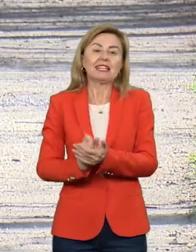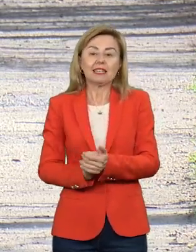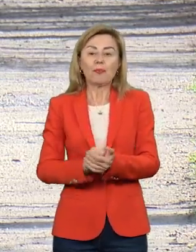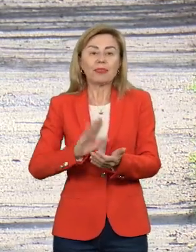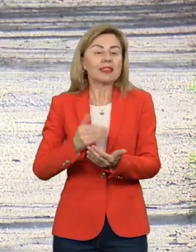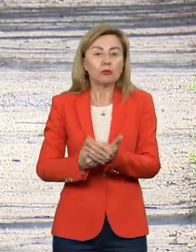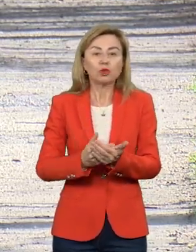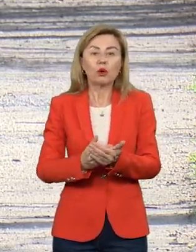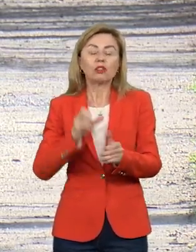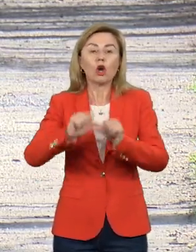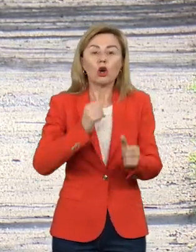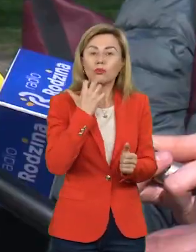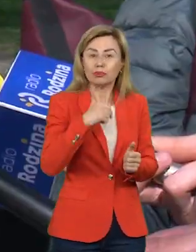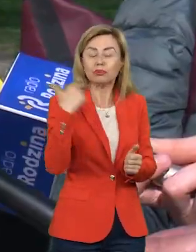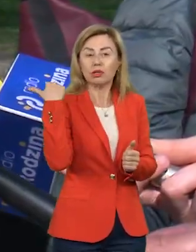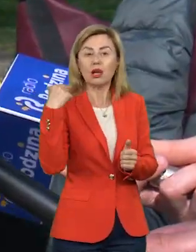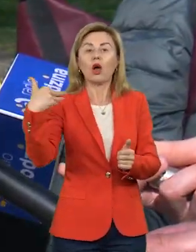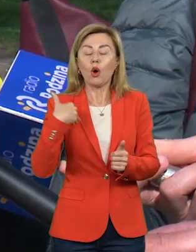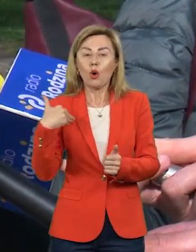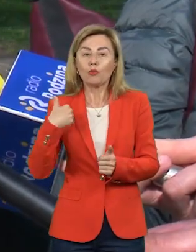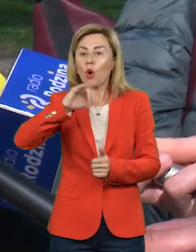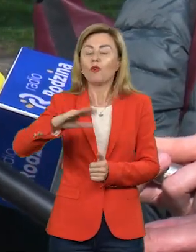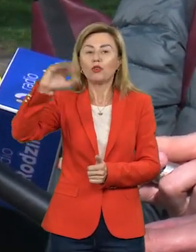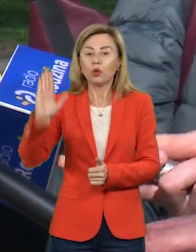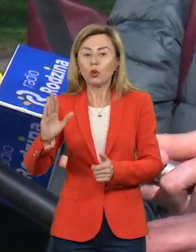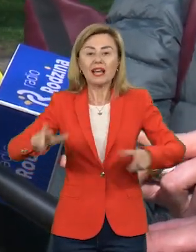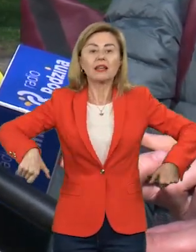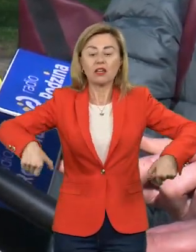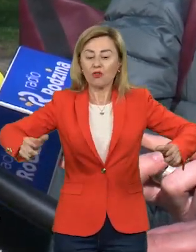Bo w zeszłym roku, jak byliśmy w Zakopanem, to byliśmy na naszym zwykłym wózku inwalidzkim